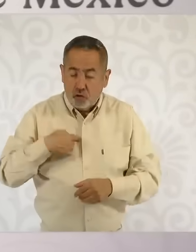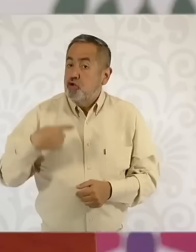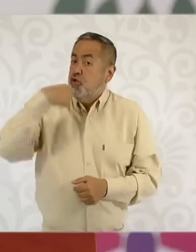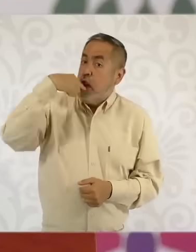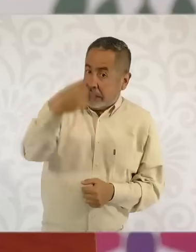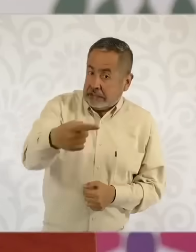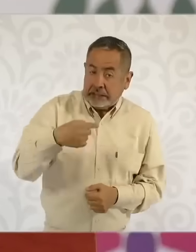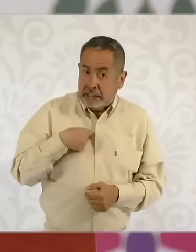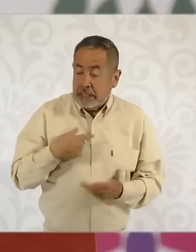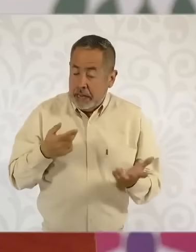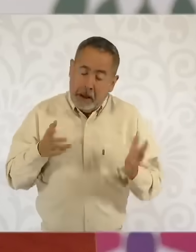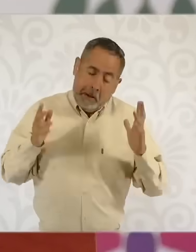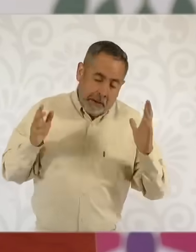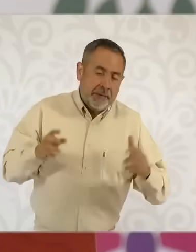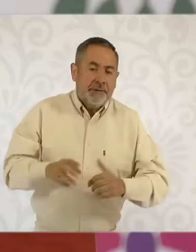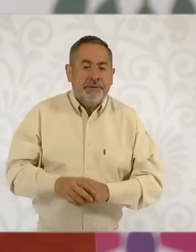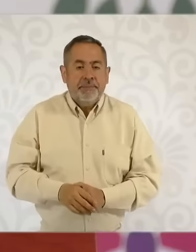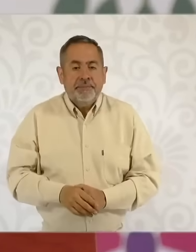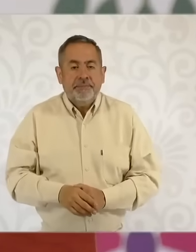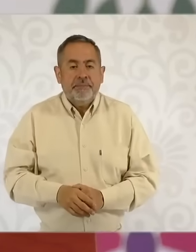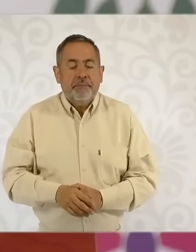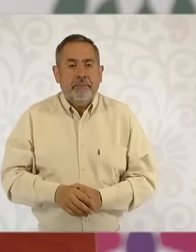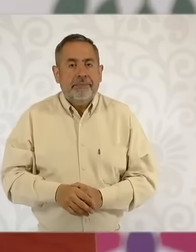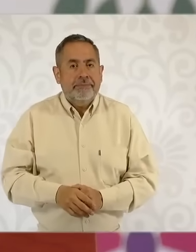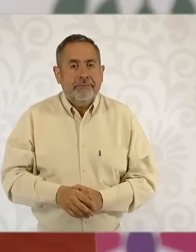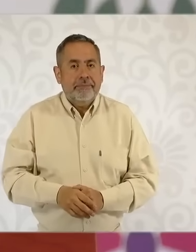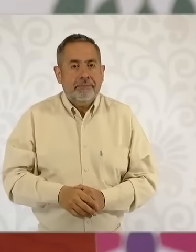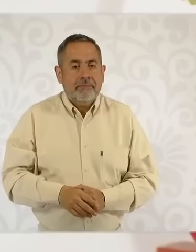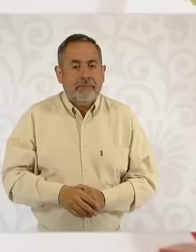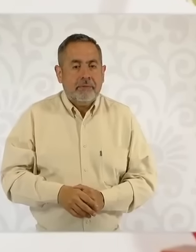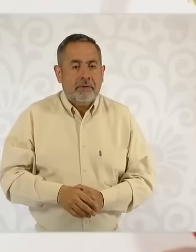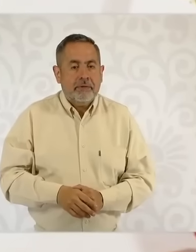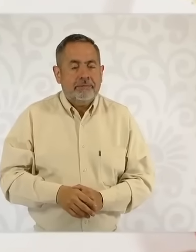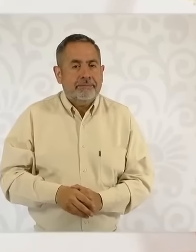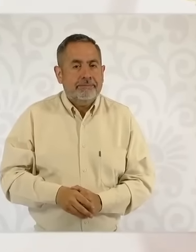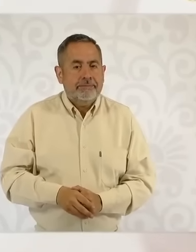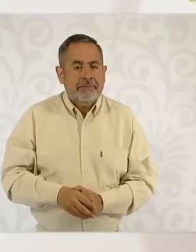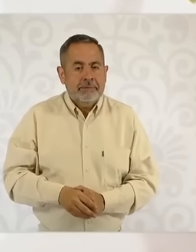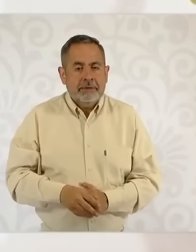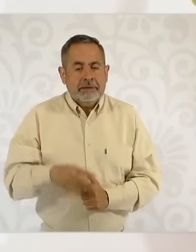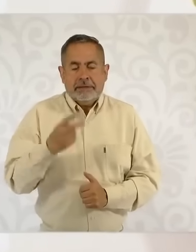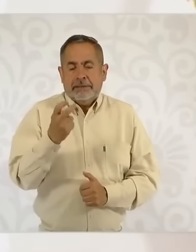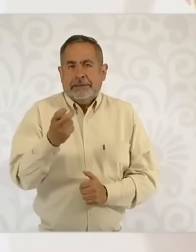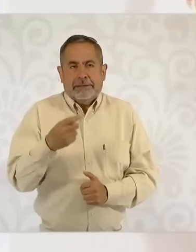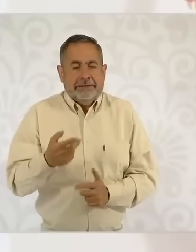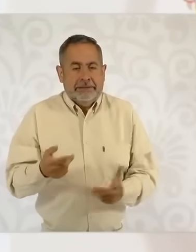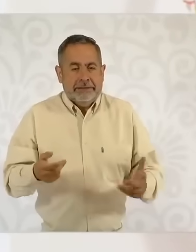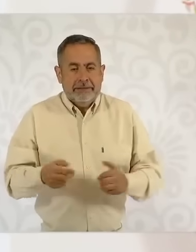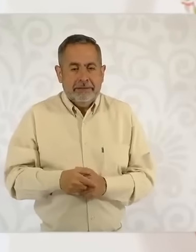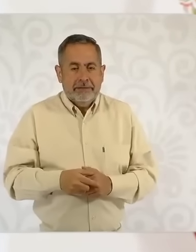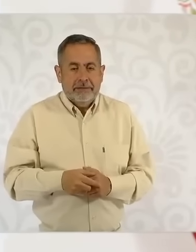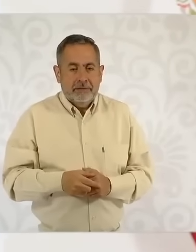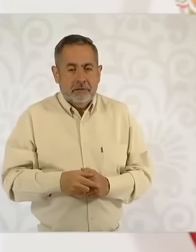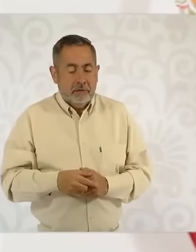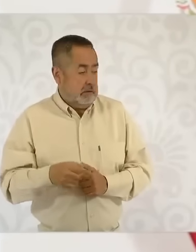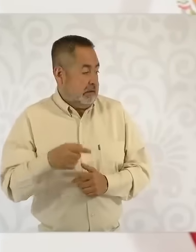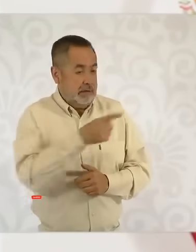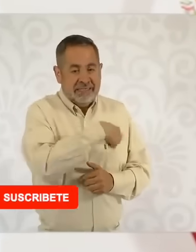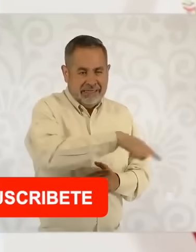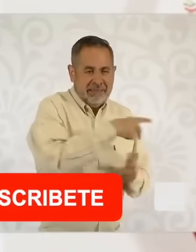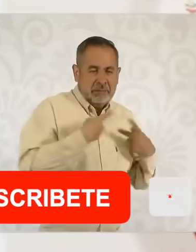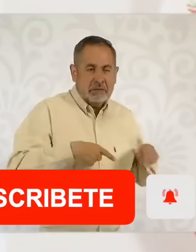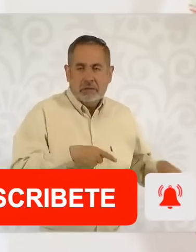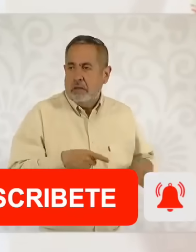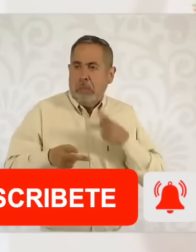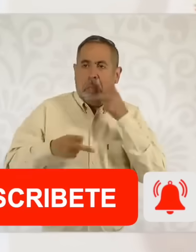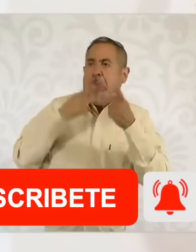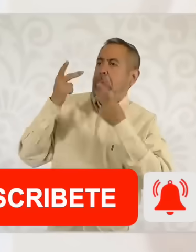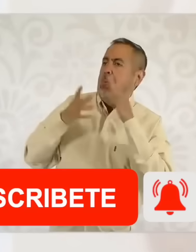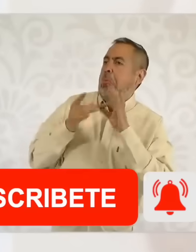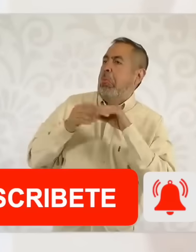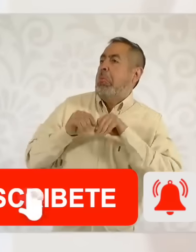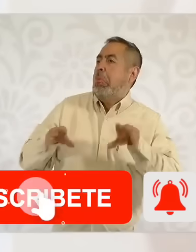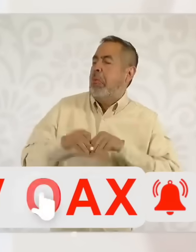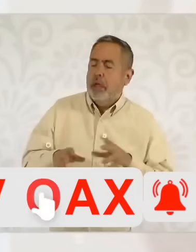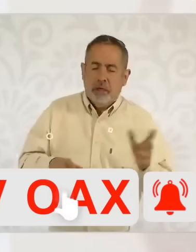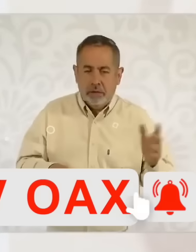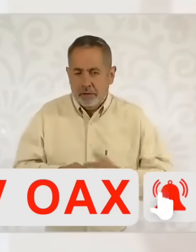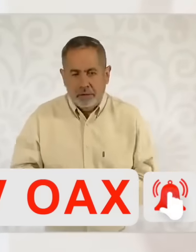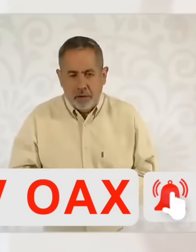Esta eh forma de comunicar de estos de estas personas varios Ahora lo van